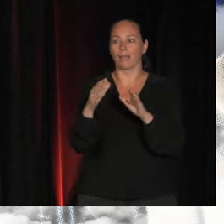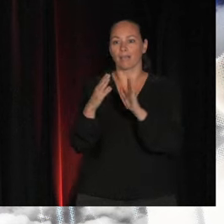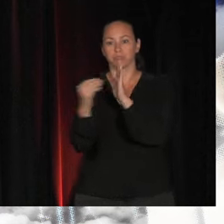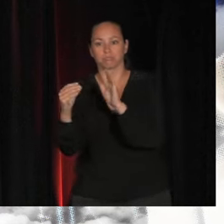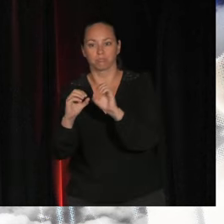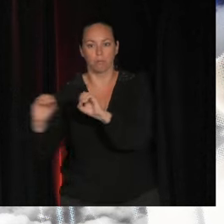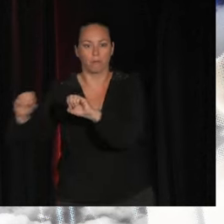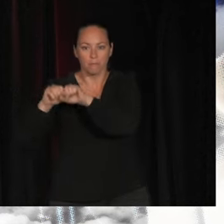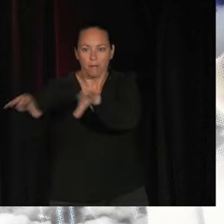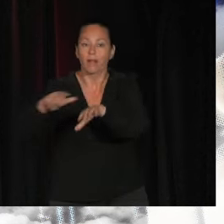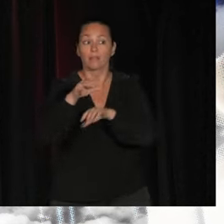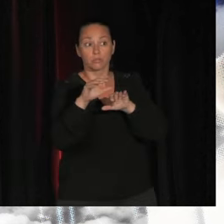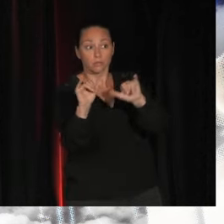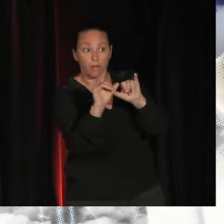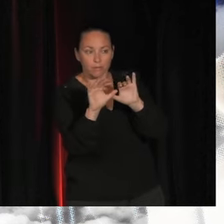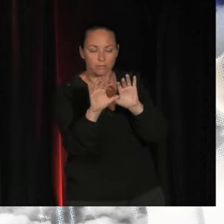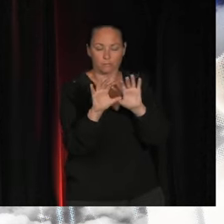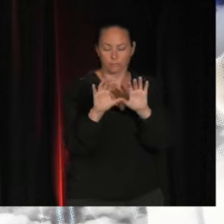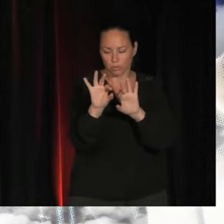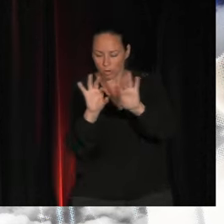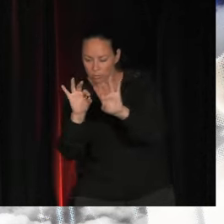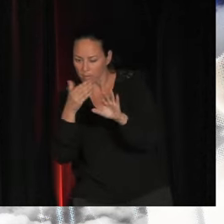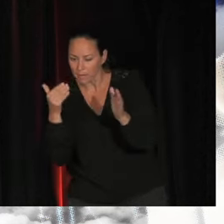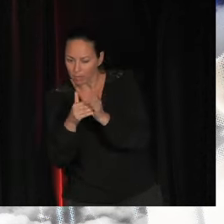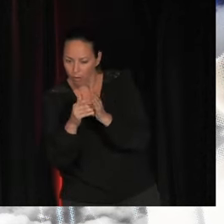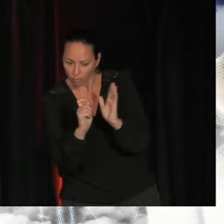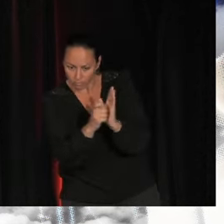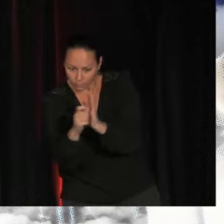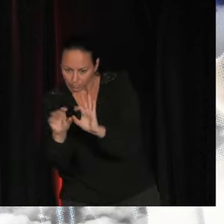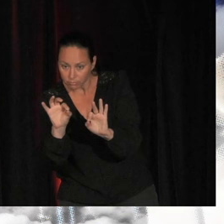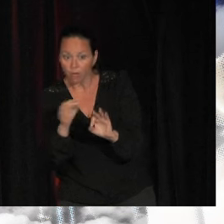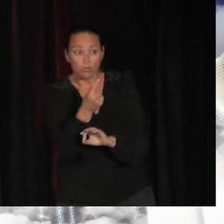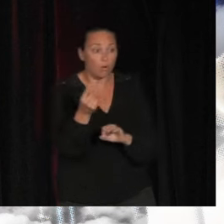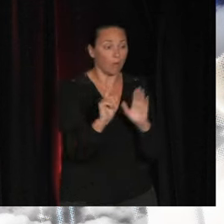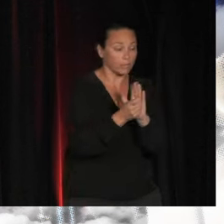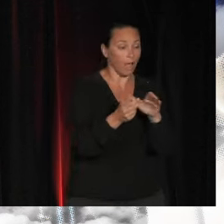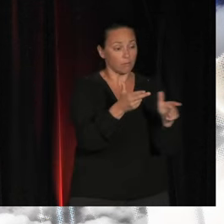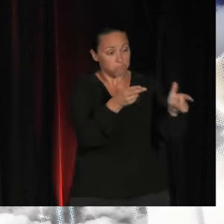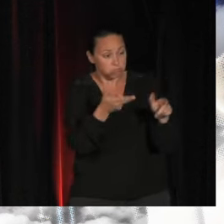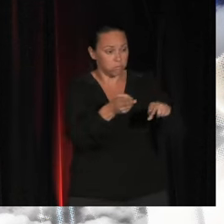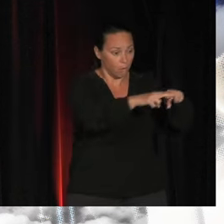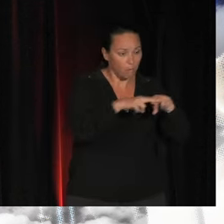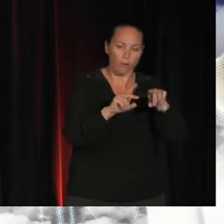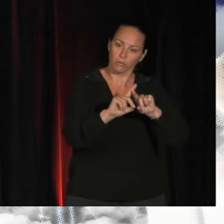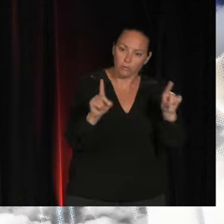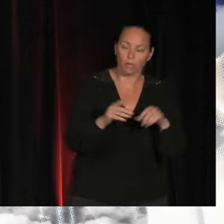et arriver à choisir les bons moments qui seraient, encore une fois, pas que des moments où on va killer des persos. Oui, c'est le moment où je vous reparle de la GDC parce que justement,